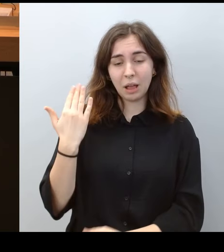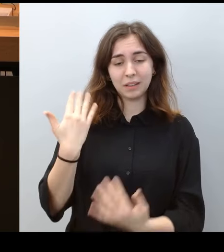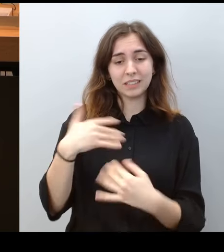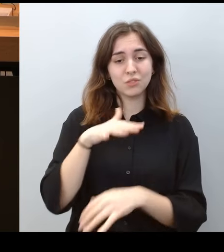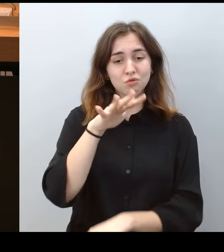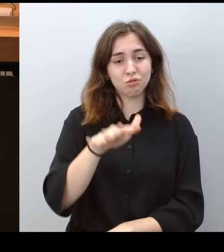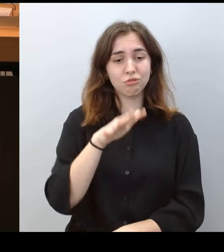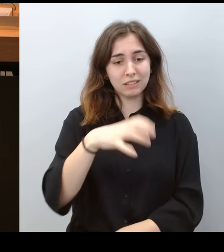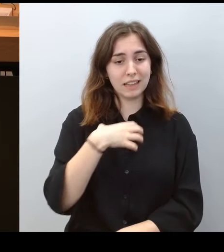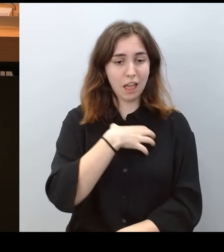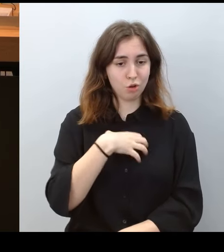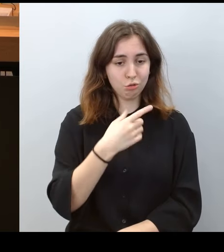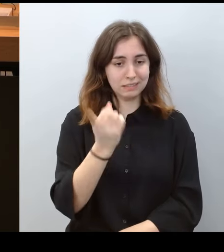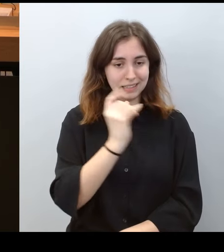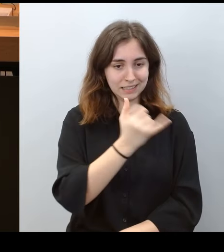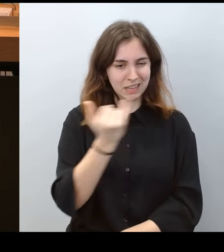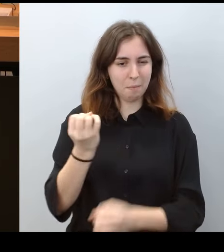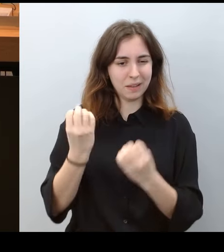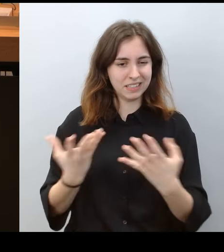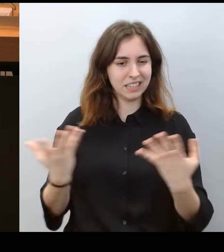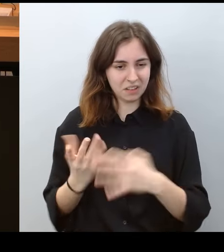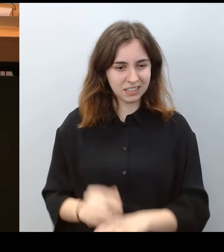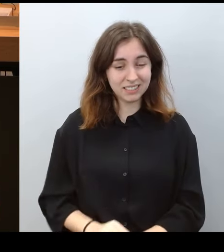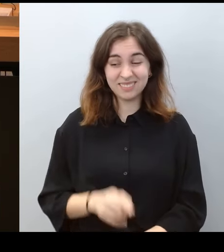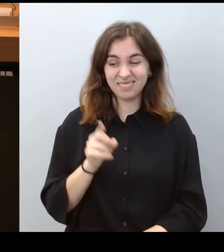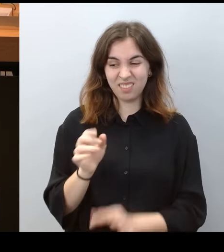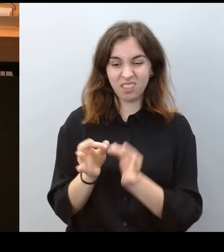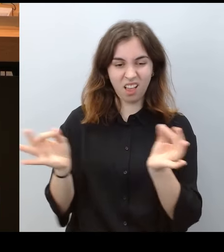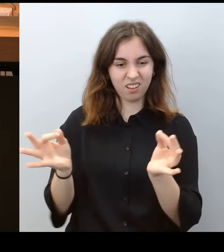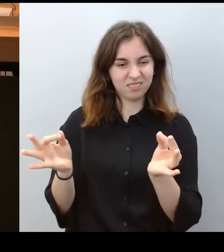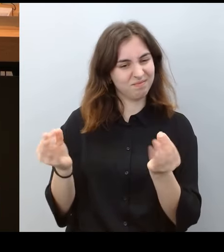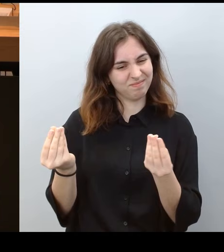Denn dieser Tag war anders. Das war ein Mittwoch in den Sommerferien, wo